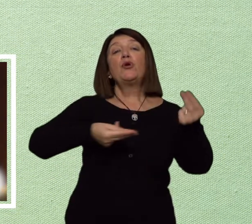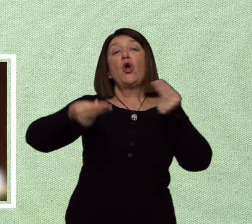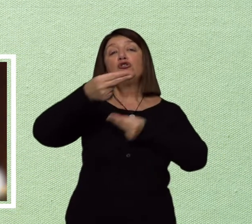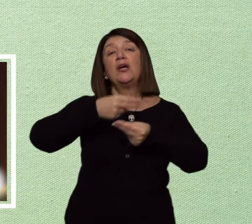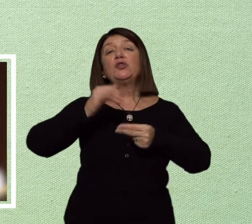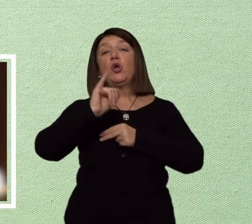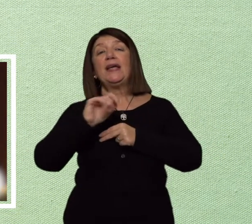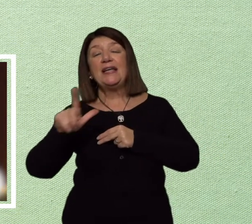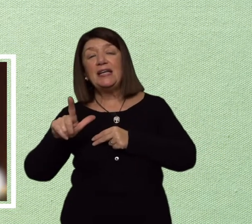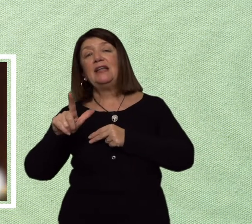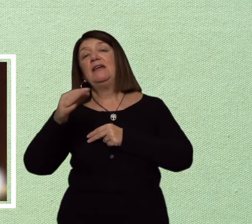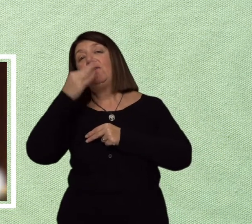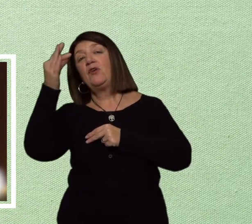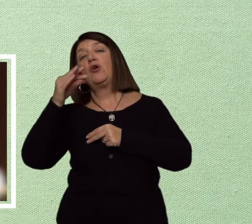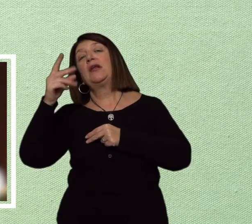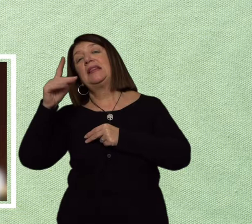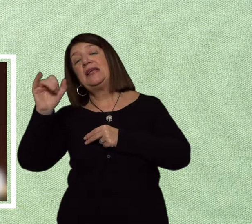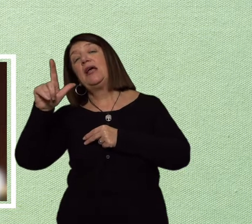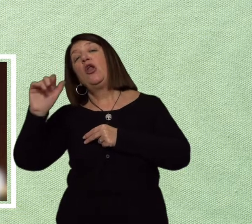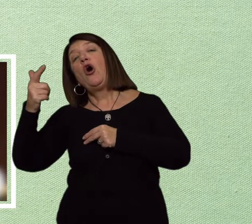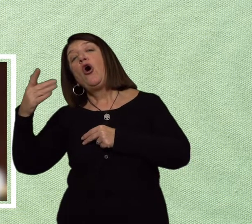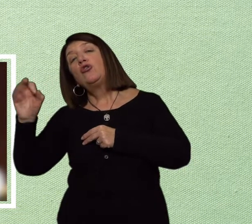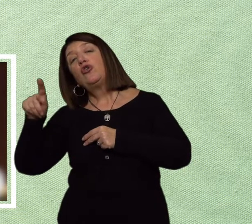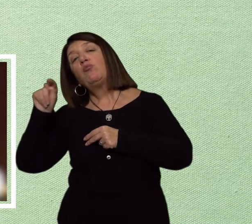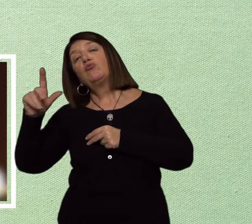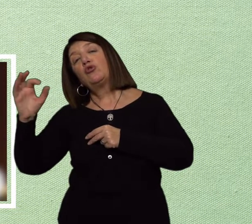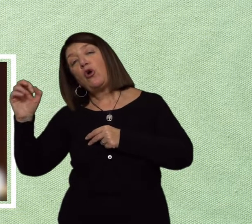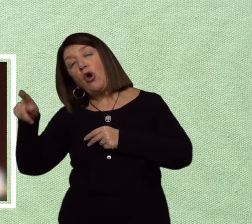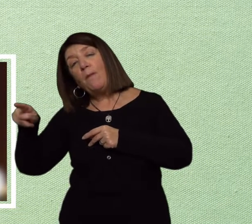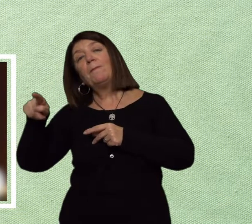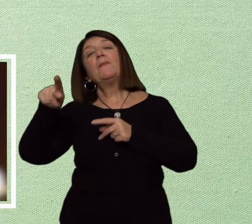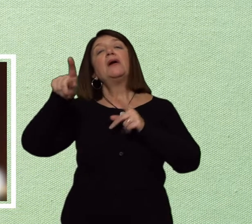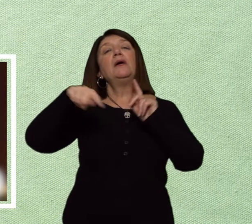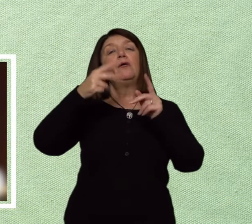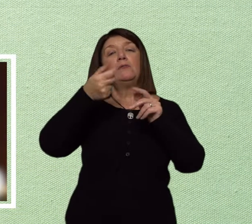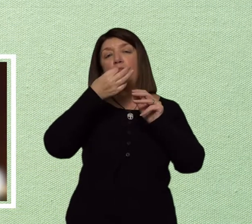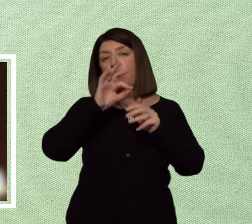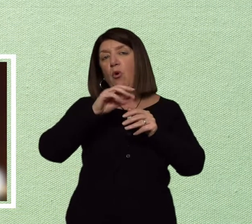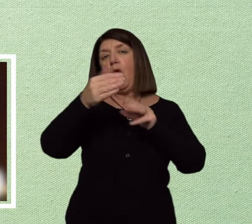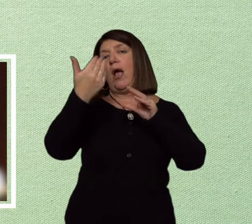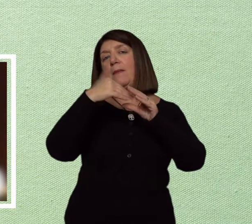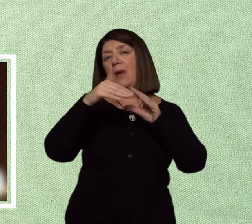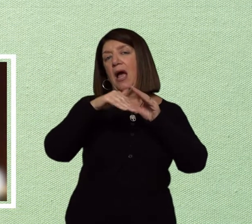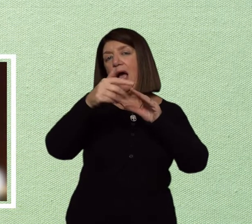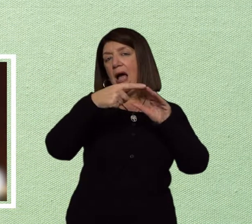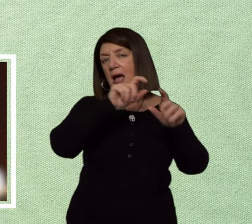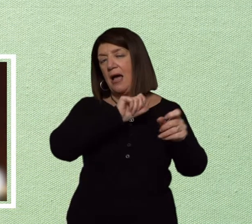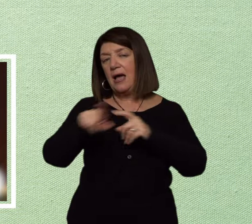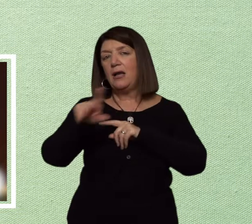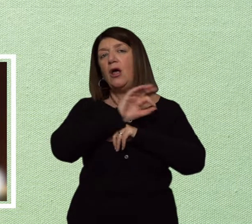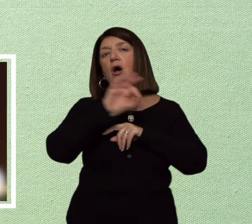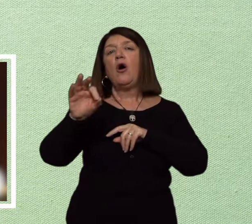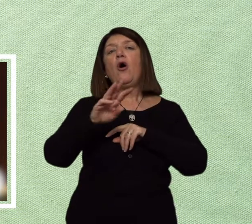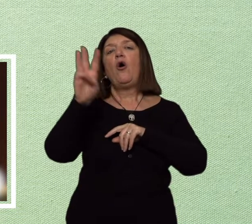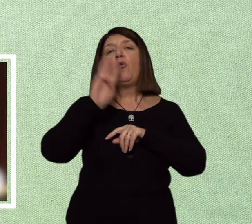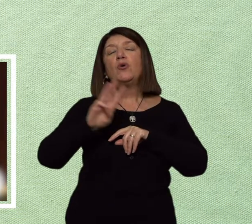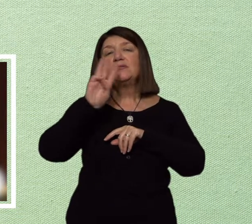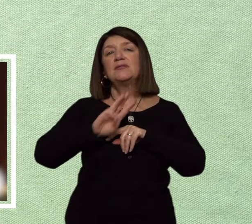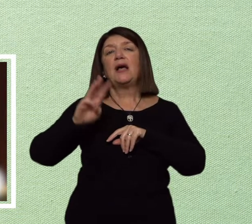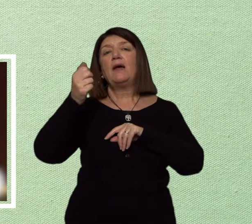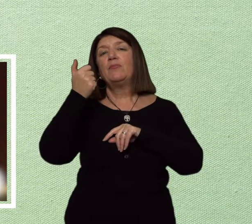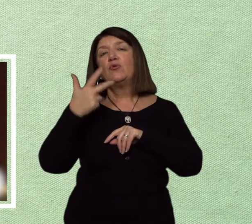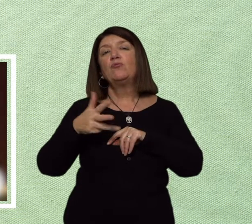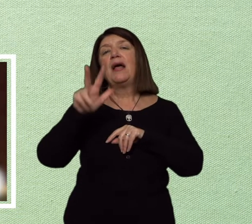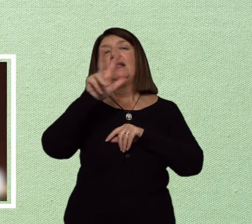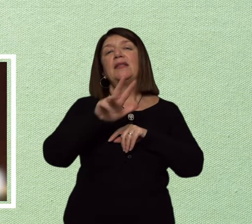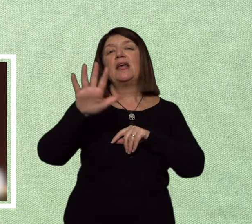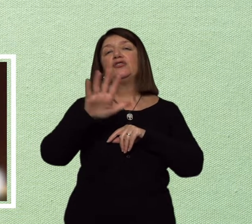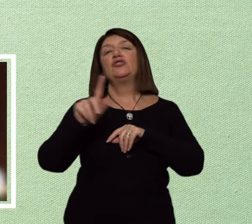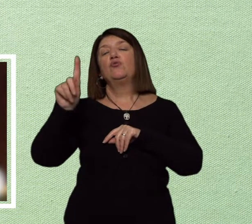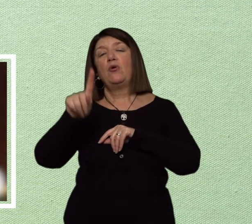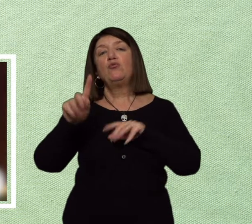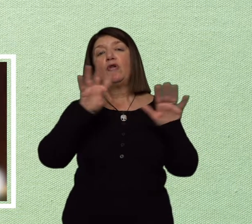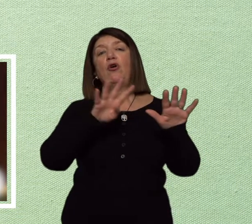potete scrivere una mail o mandare un sms, un whatsapp il numero 3519910585 questi sono